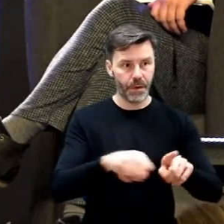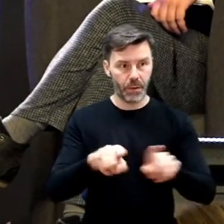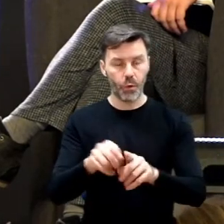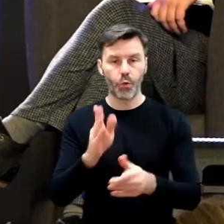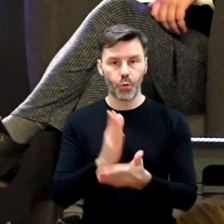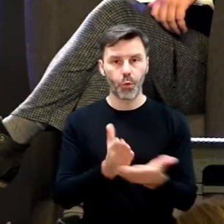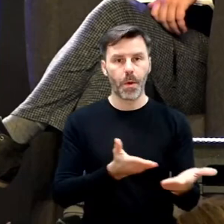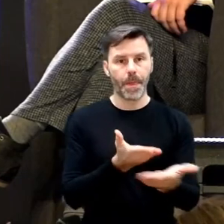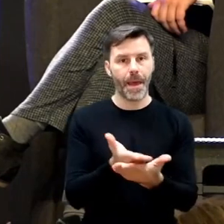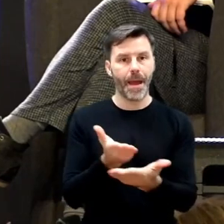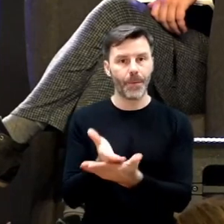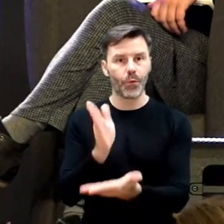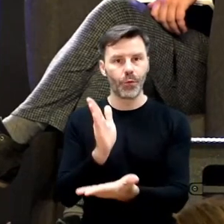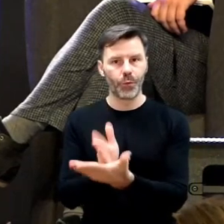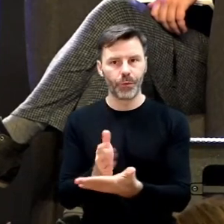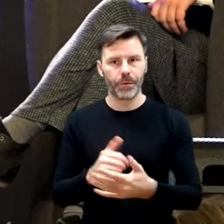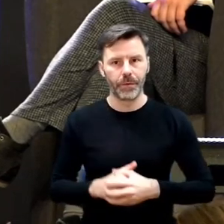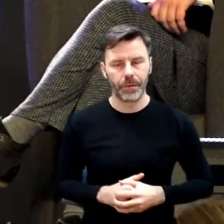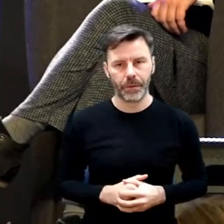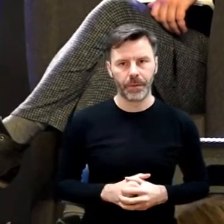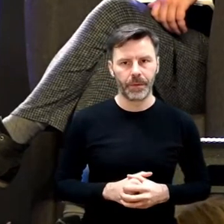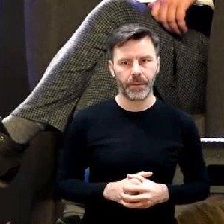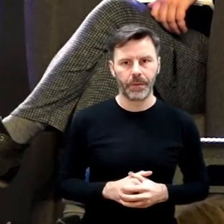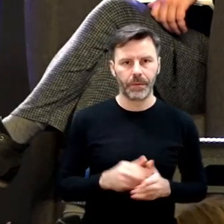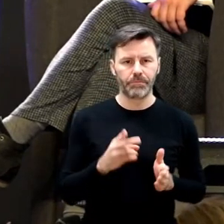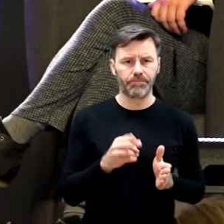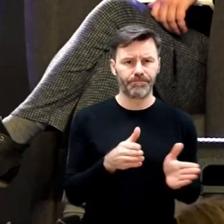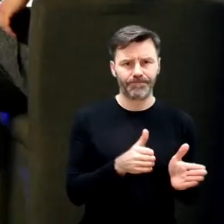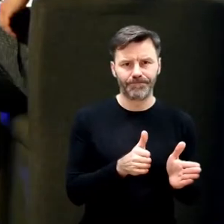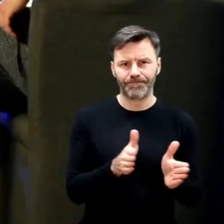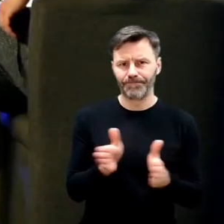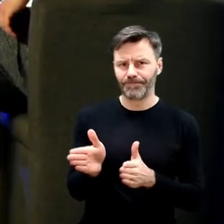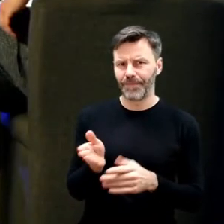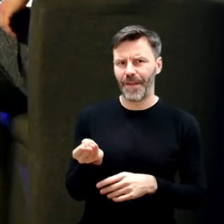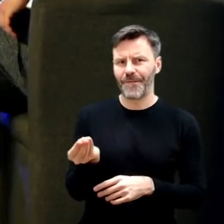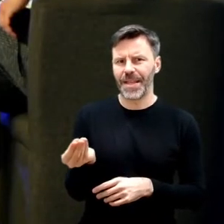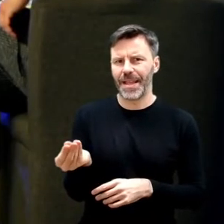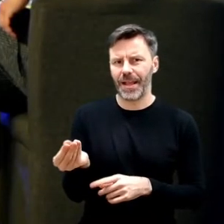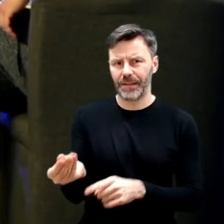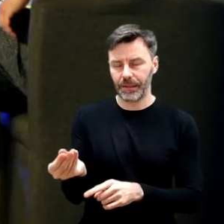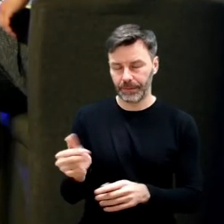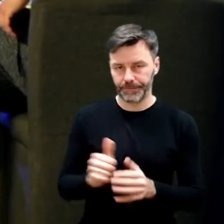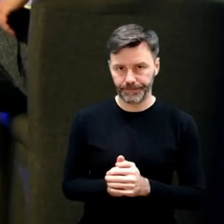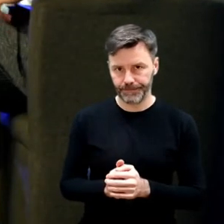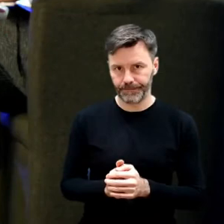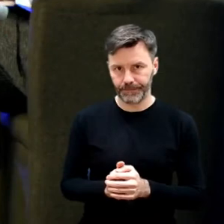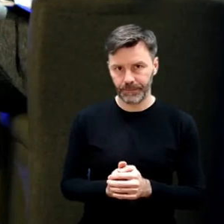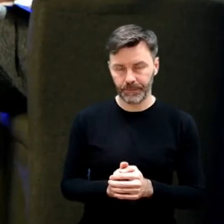Skręcamy ciągle w stronę finansów, słowo montaż ciągle pada w kontekście